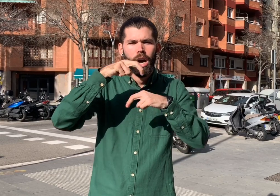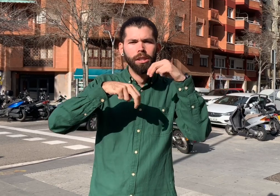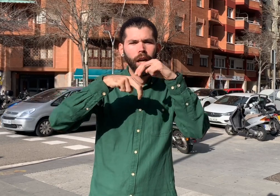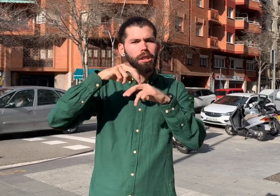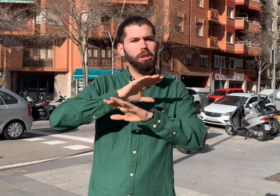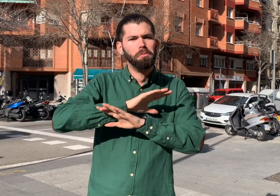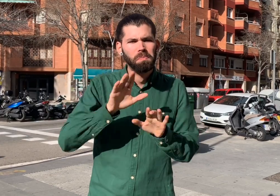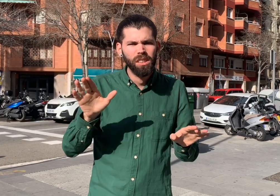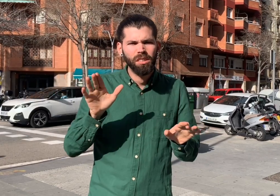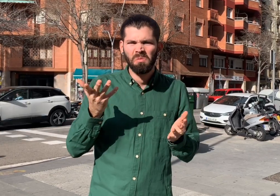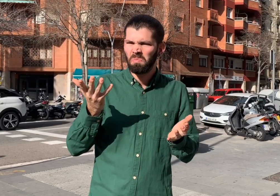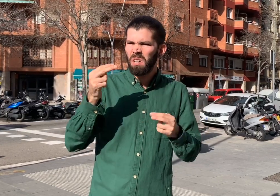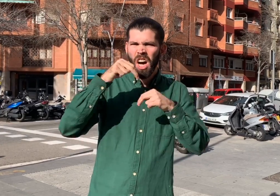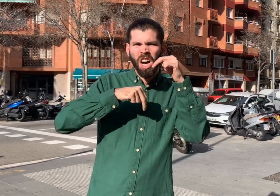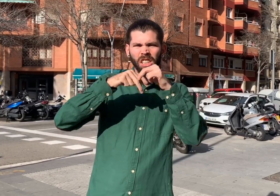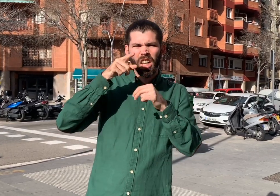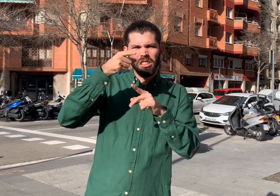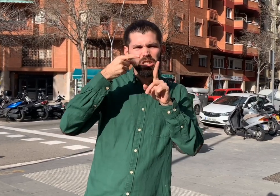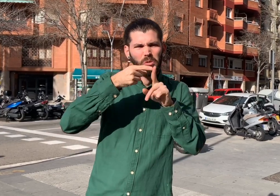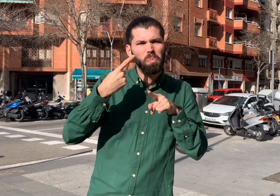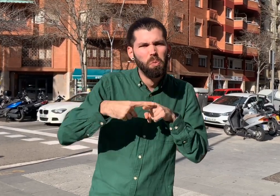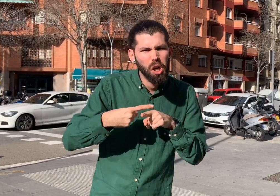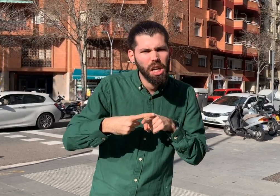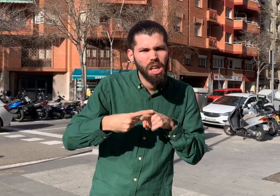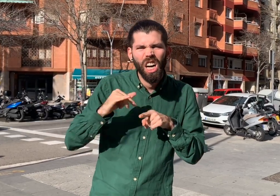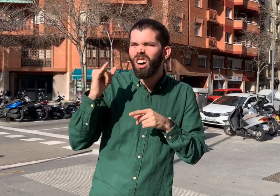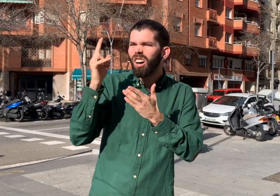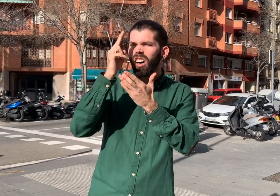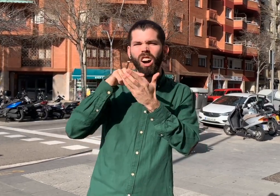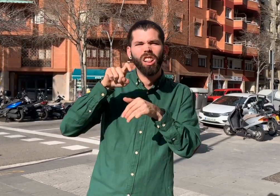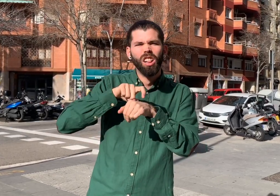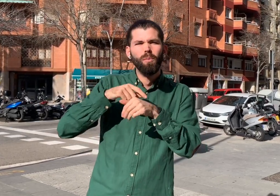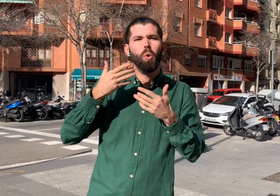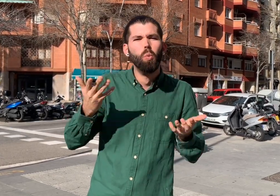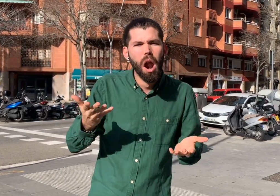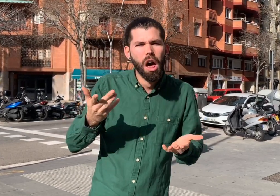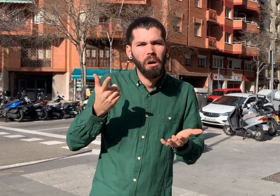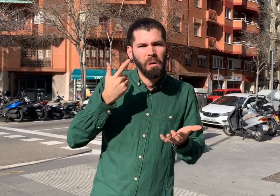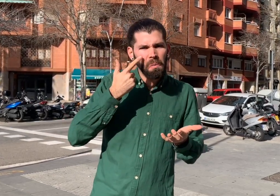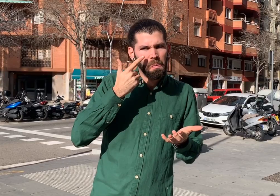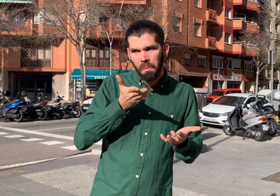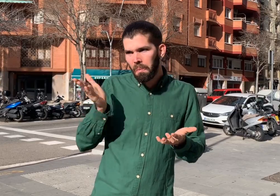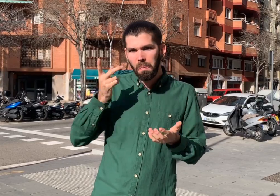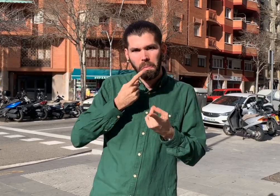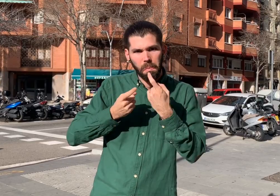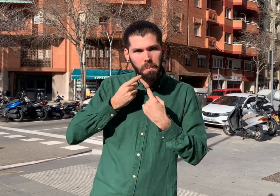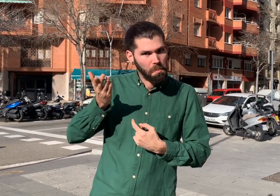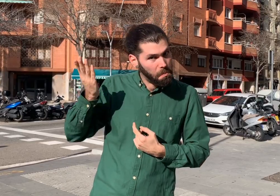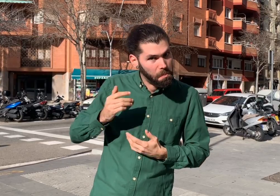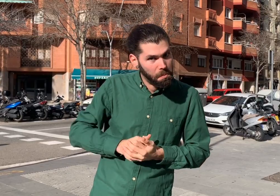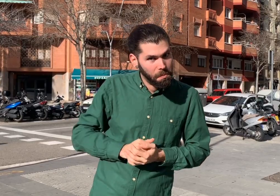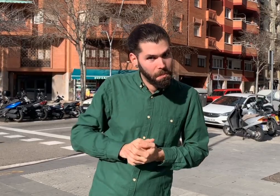sobre castellers, solamente. ¿Porque sólo castellers? ¿Qué tipo de pintura hace? Vamos a verlo y a preguntarle.